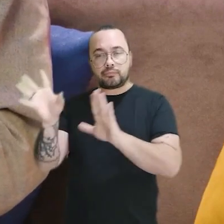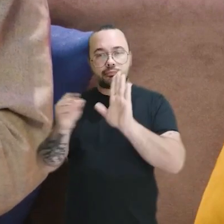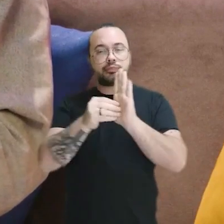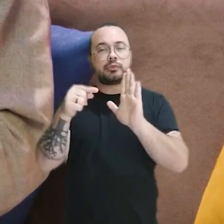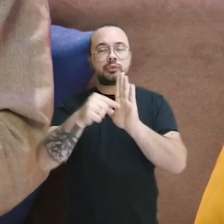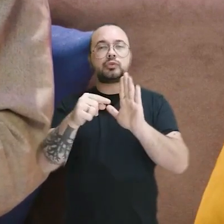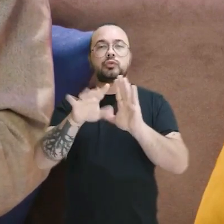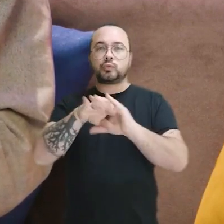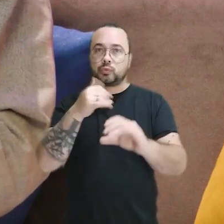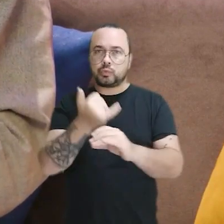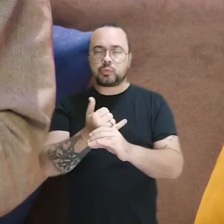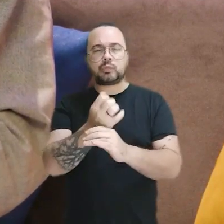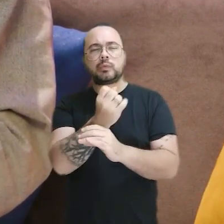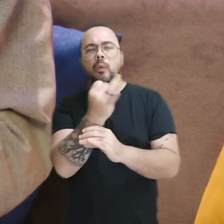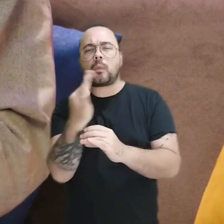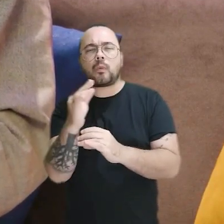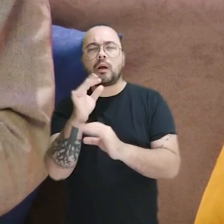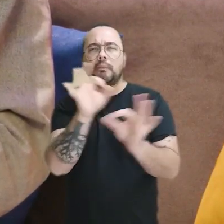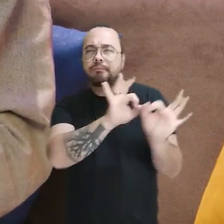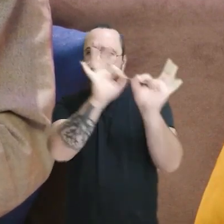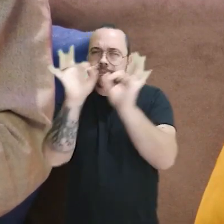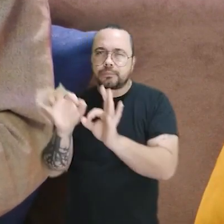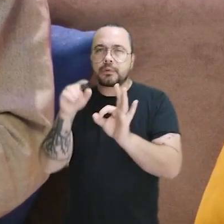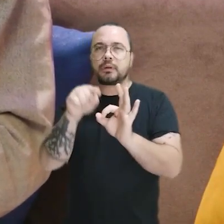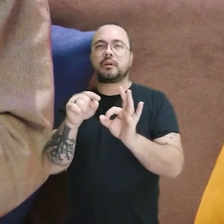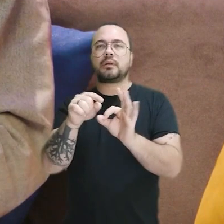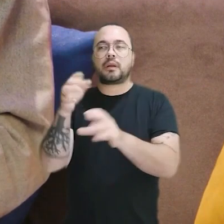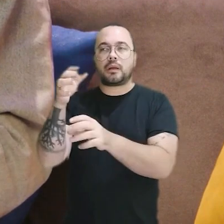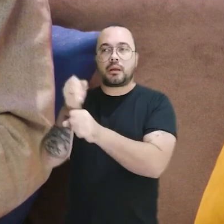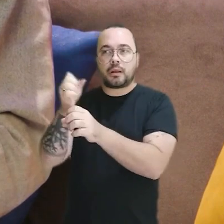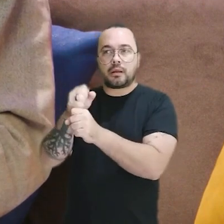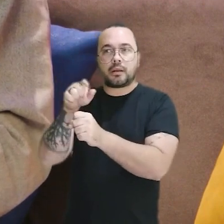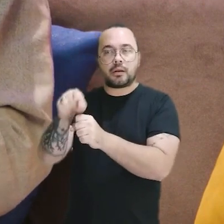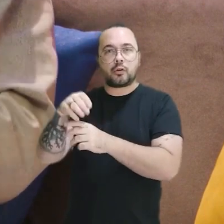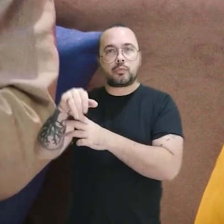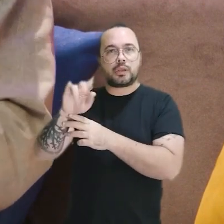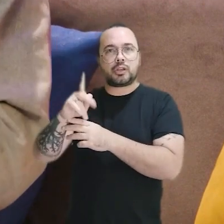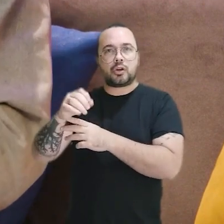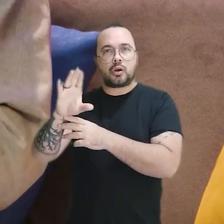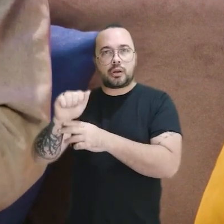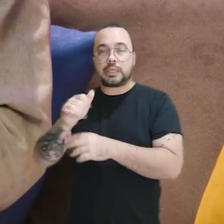de views que tinha de vídeos que eram gravados no Minhoca. Tipo, assim, vamo pegar os vídeos do Thiago Ventura?